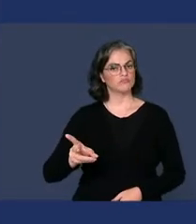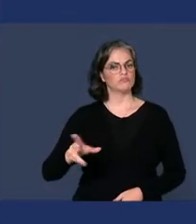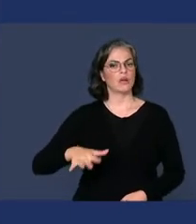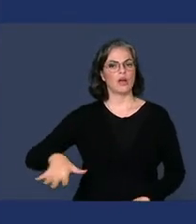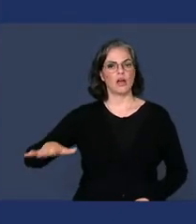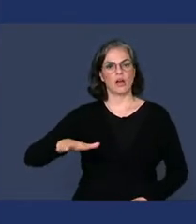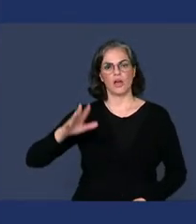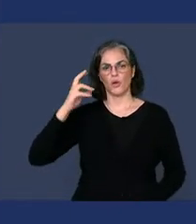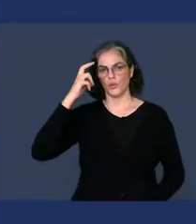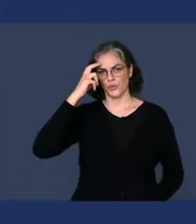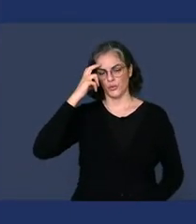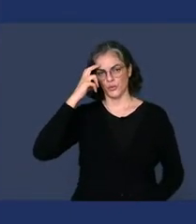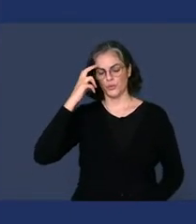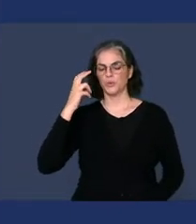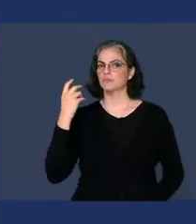JANDIRA FEGALE. ESTABELECE FINANCIAMENTO PERMANENTE PARA